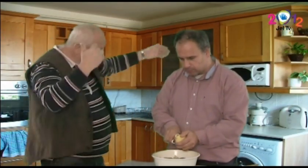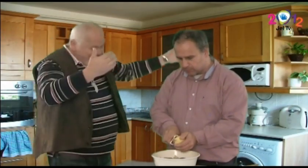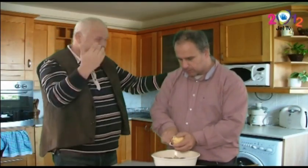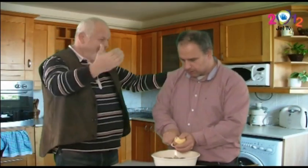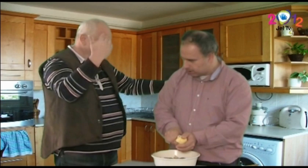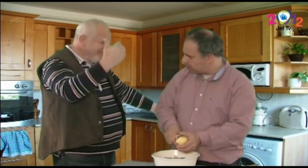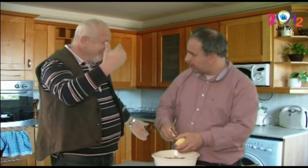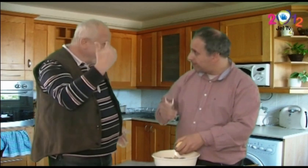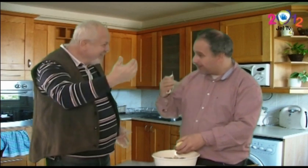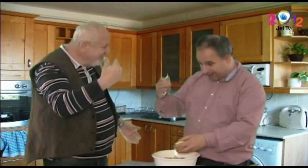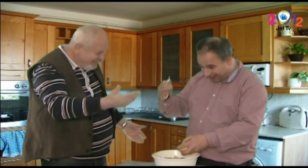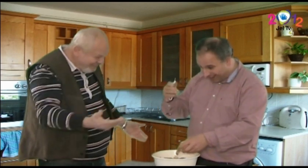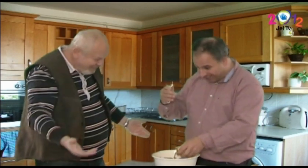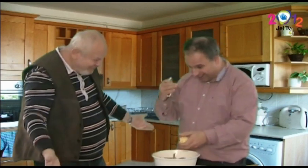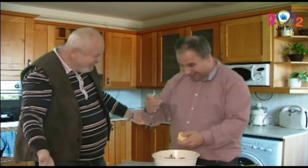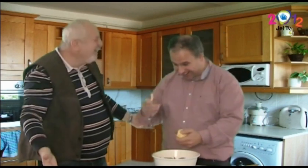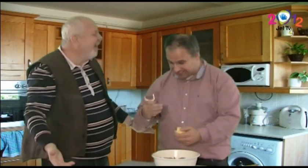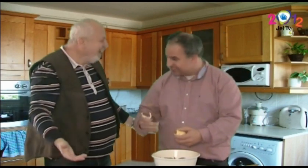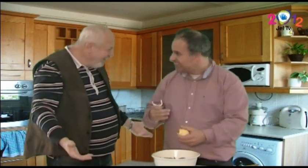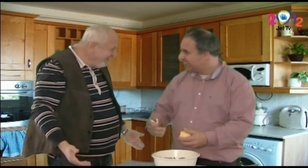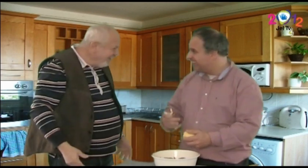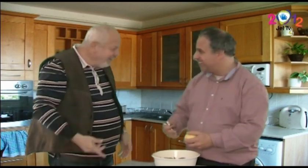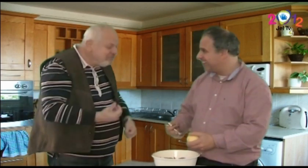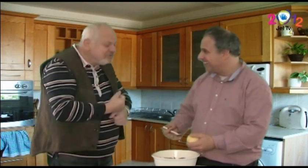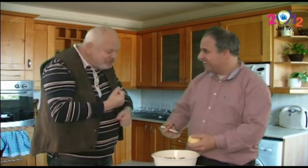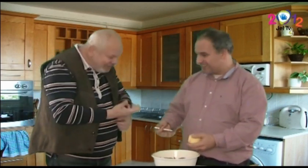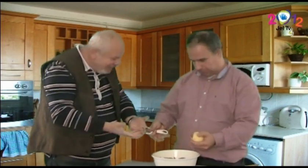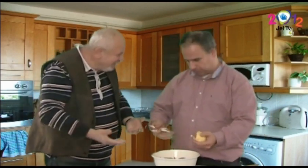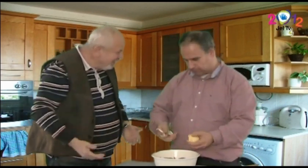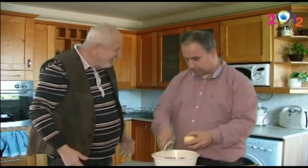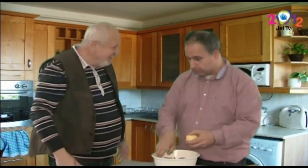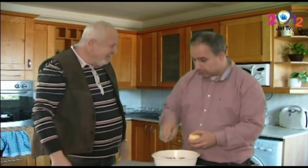Szevasz! - Szevasz! Mit csinálsz?